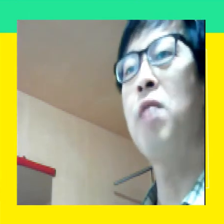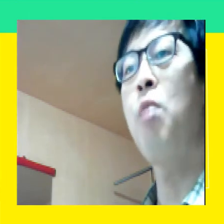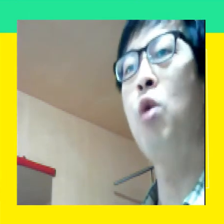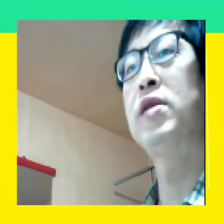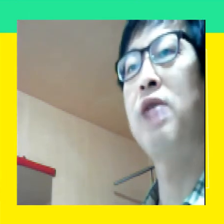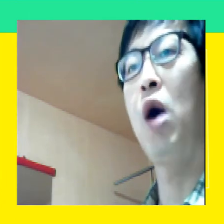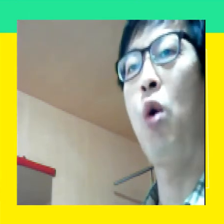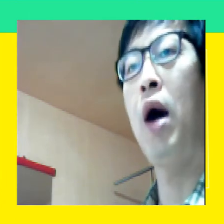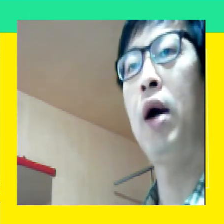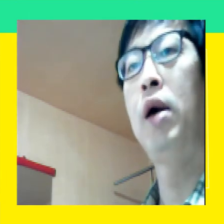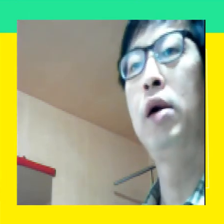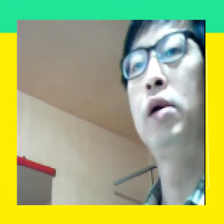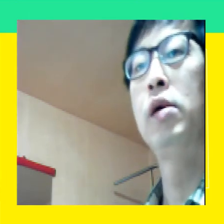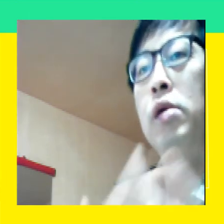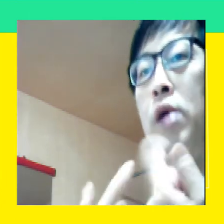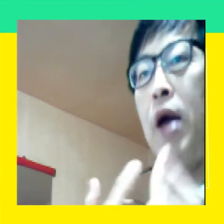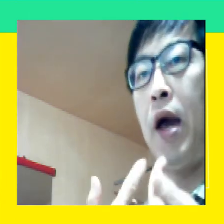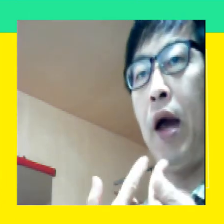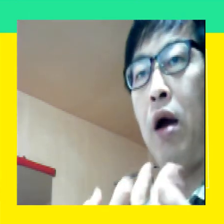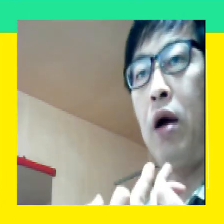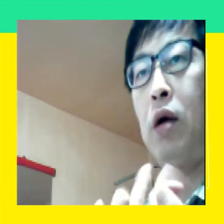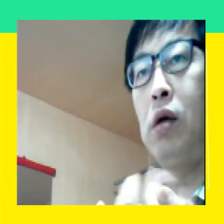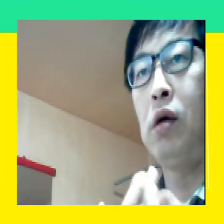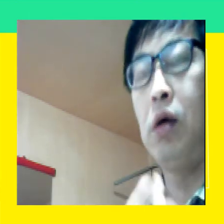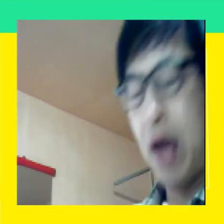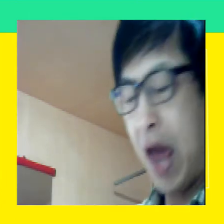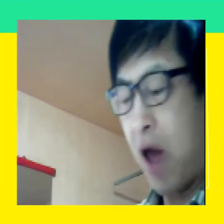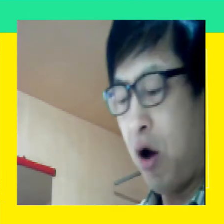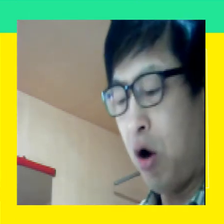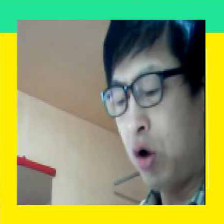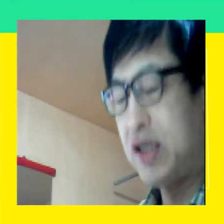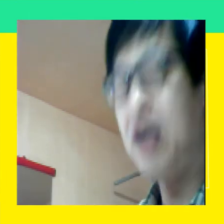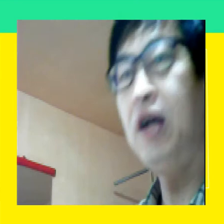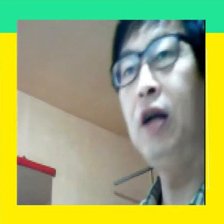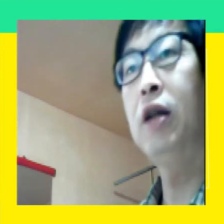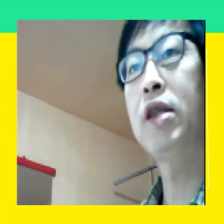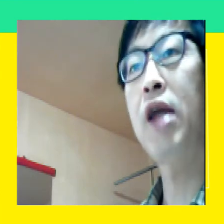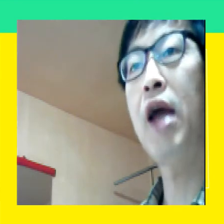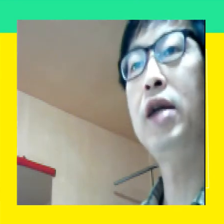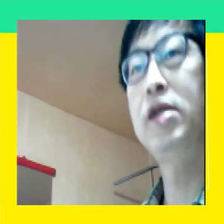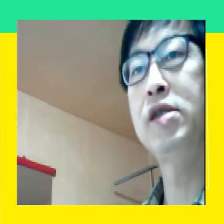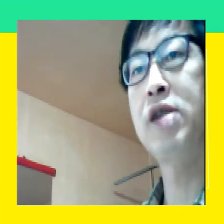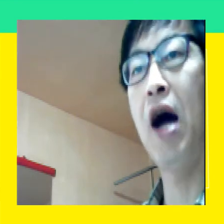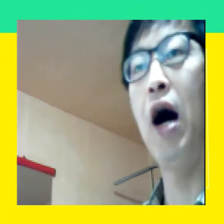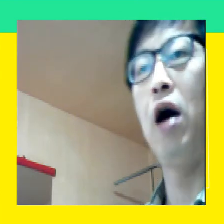'헤어질 때 인사'